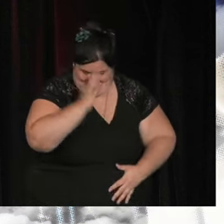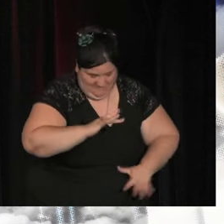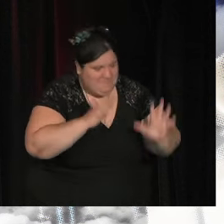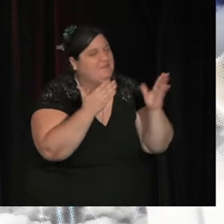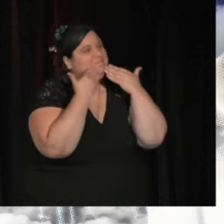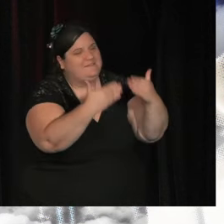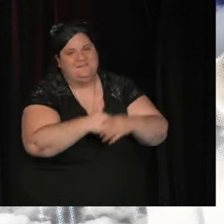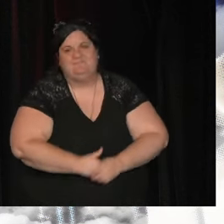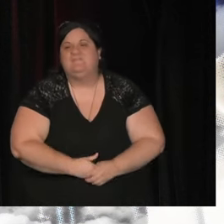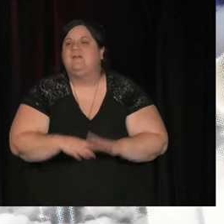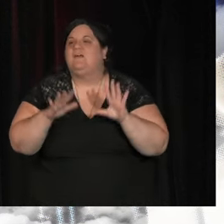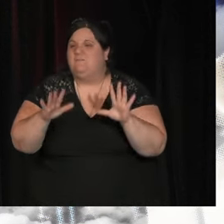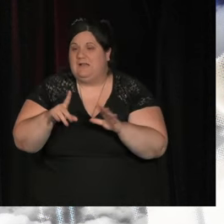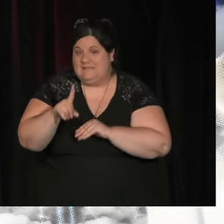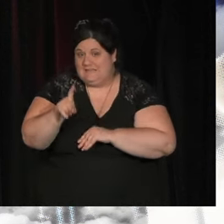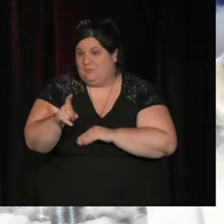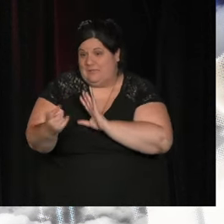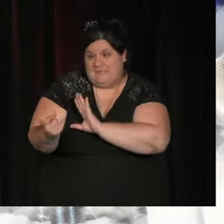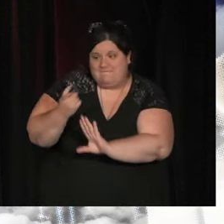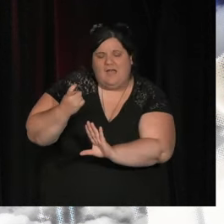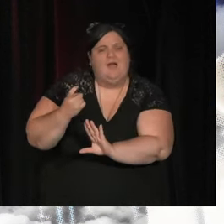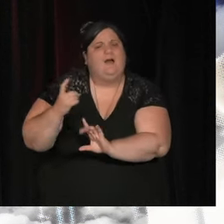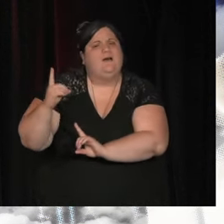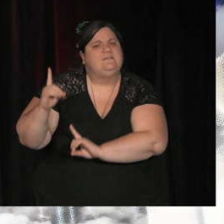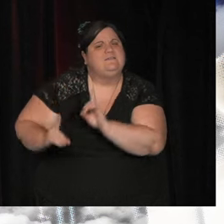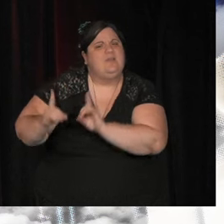Il y en a une du Discord. À quand l'épisode sur le démineur ? Évidemment.